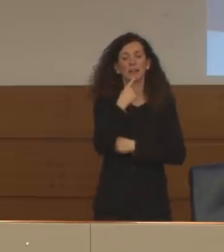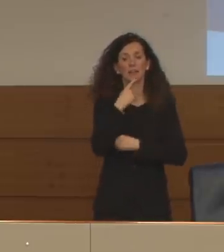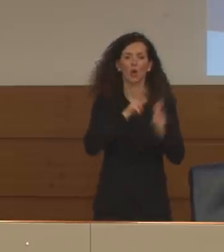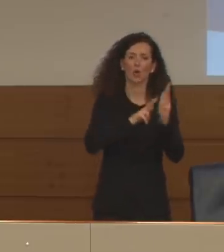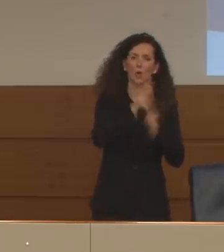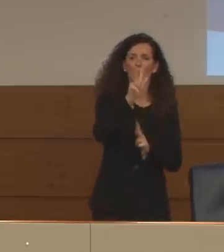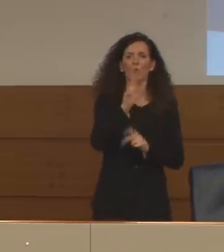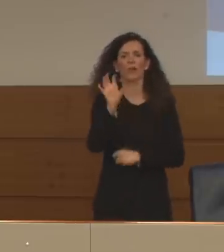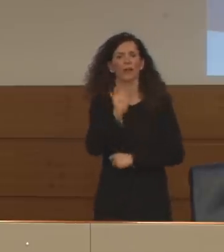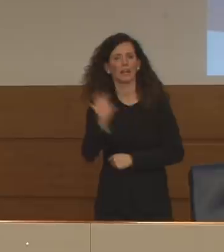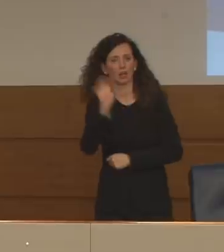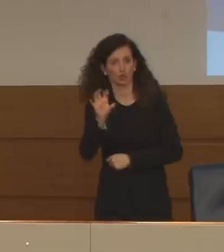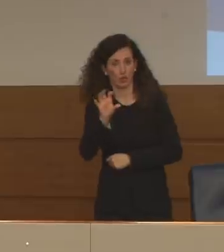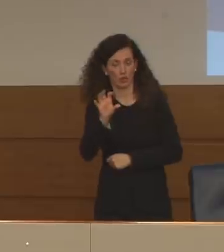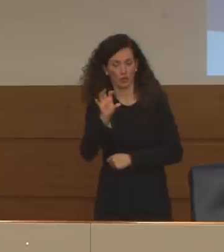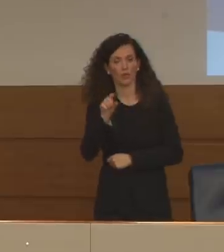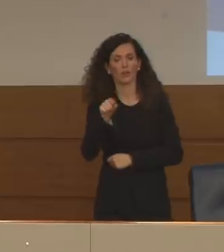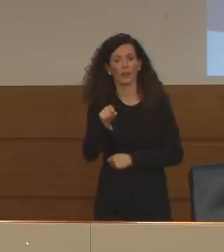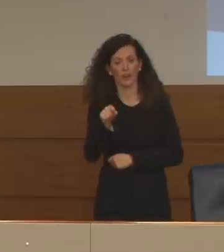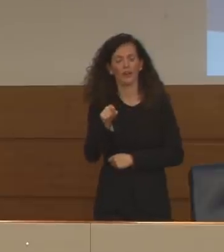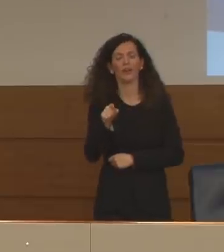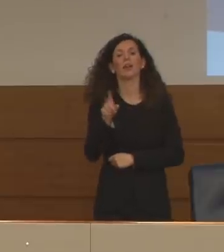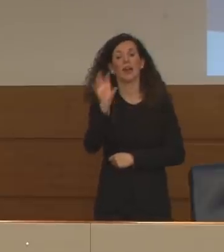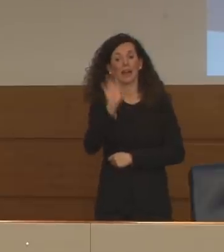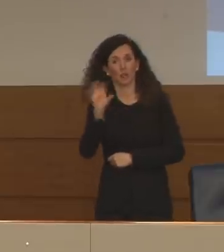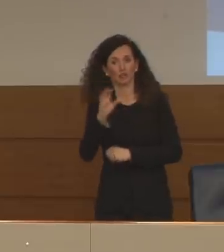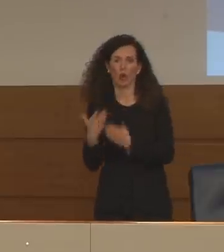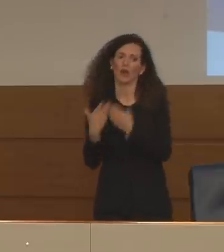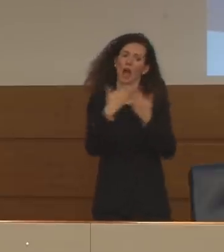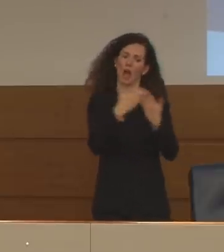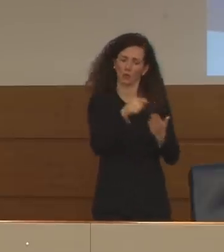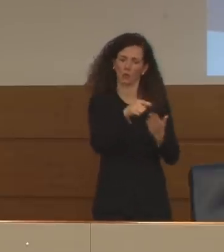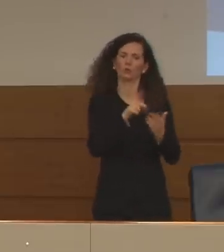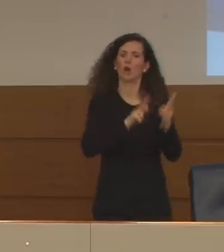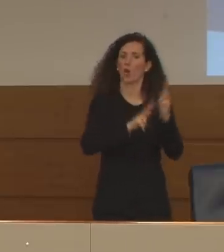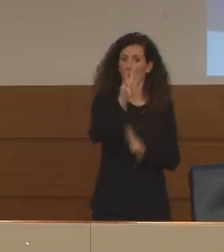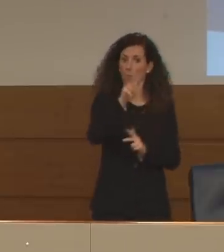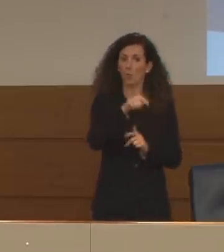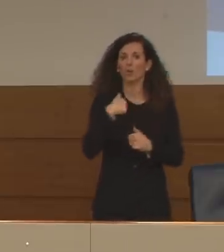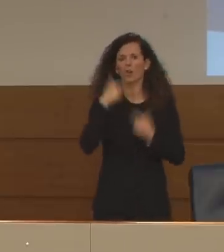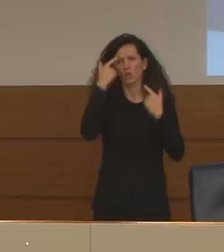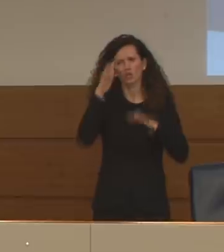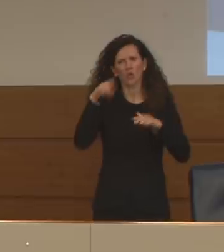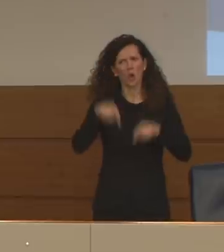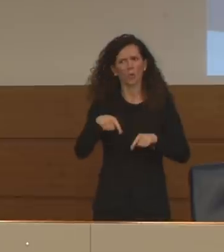supporteranno i comuni, so che a Roma si sta affrontando, ne ho parlato con la